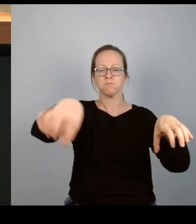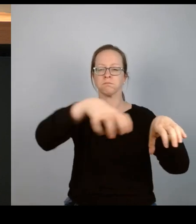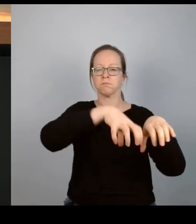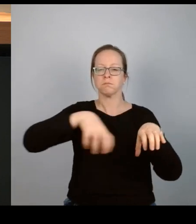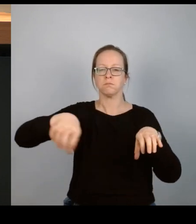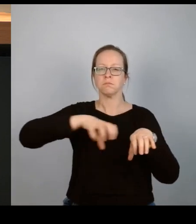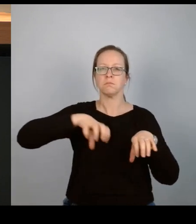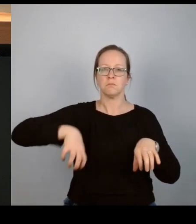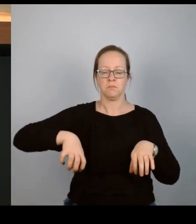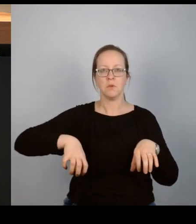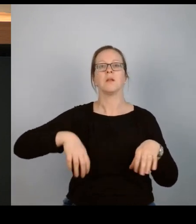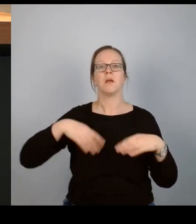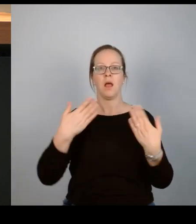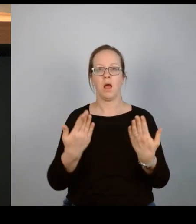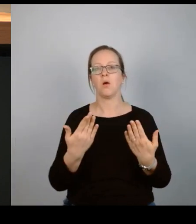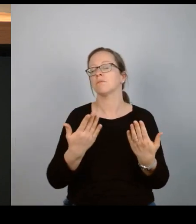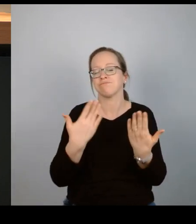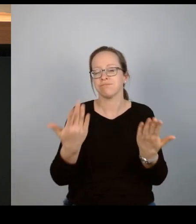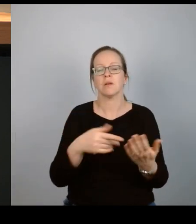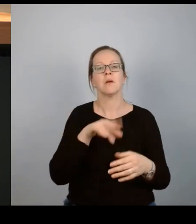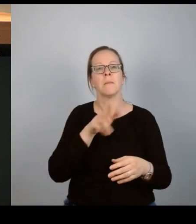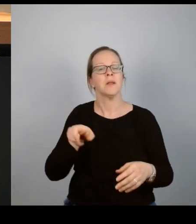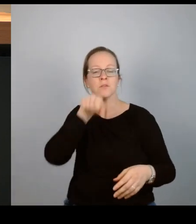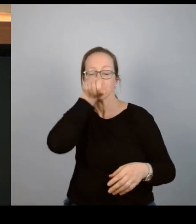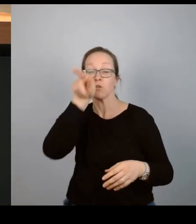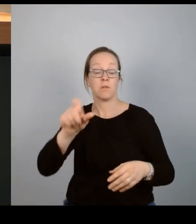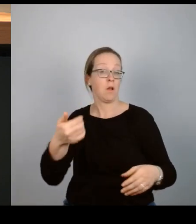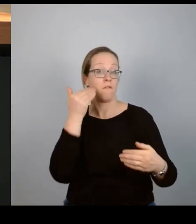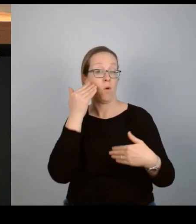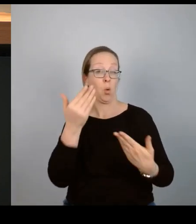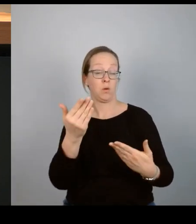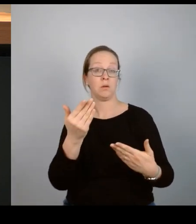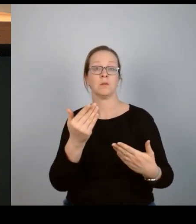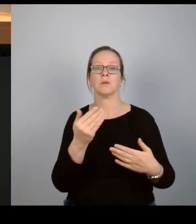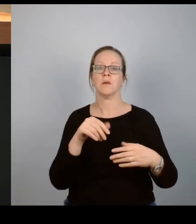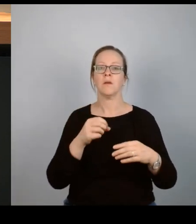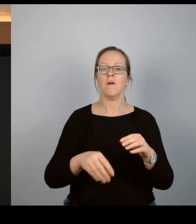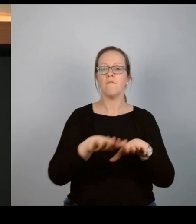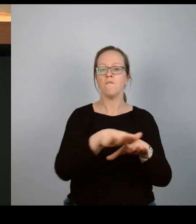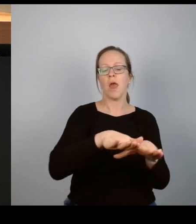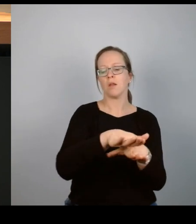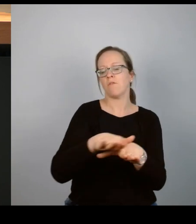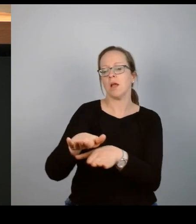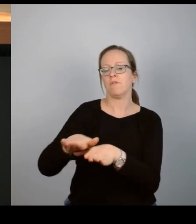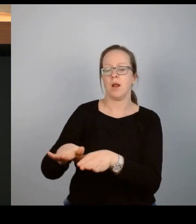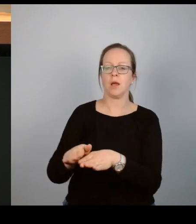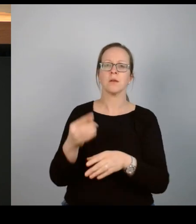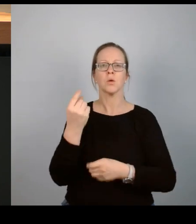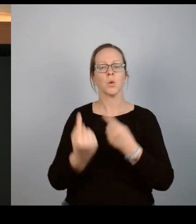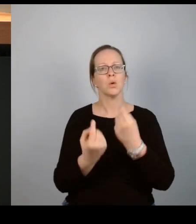die sich mittlerweile alljährlich wiederholen, nötiger denn je. Wer die Stadt , wer will, dass die Stadt im Sommer nicht